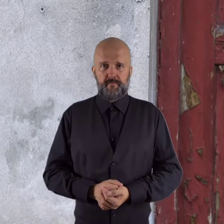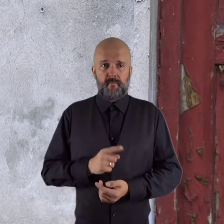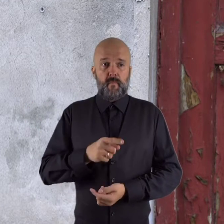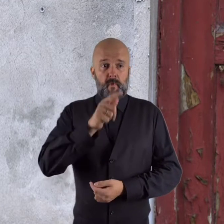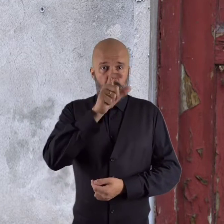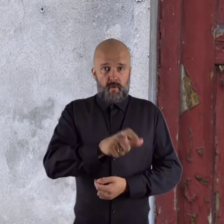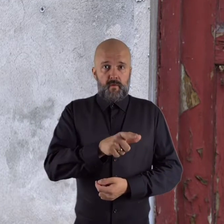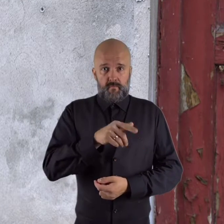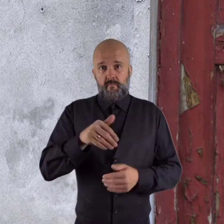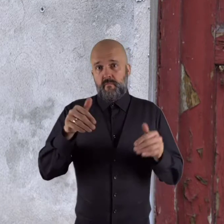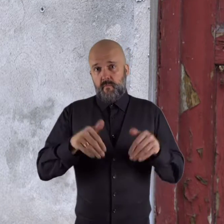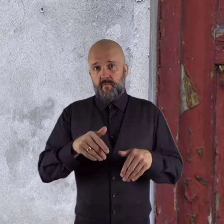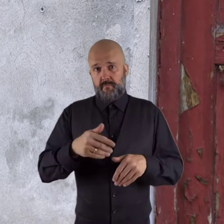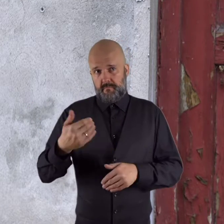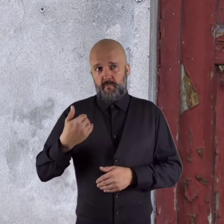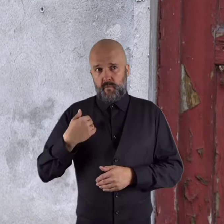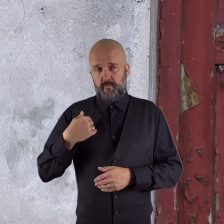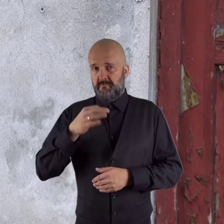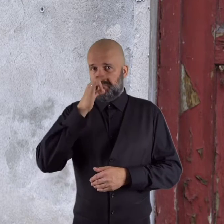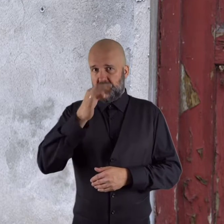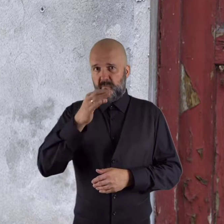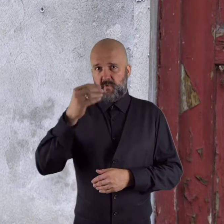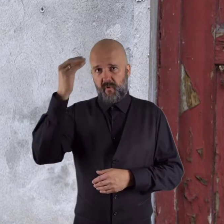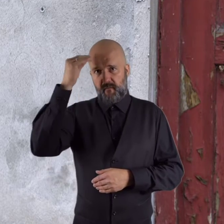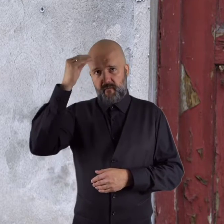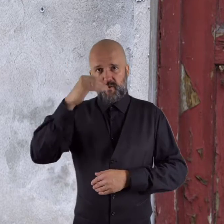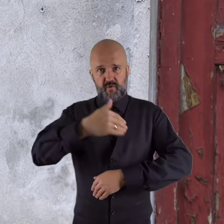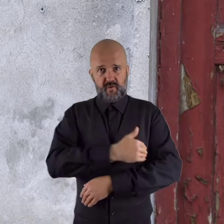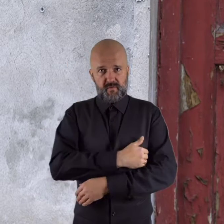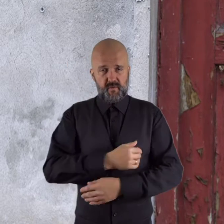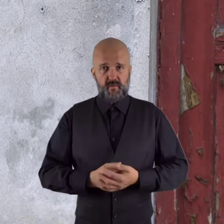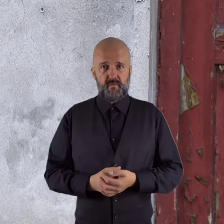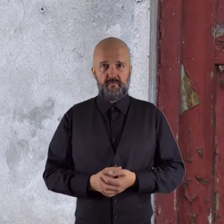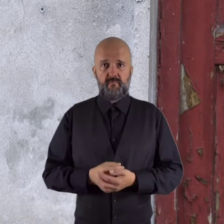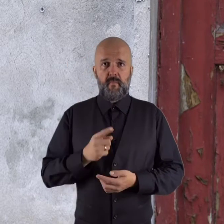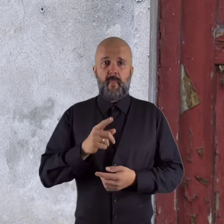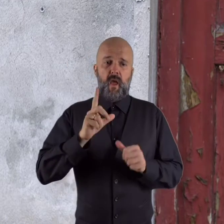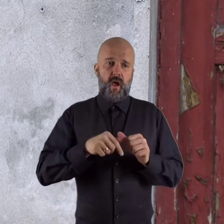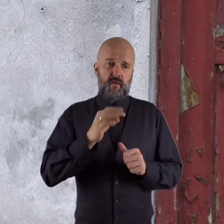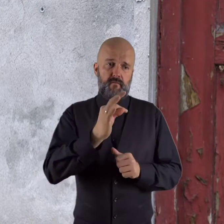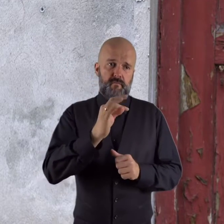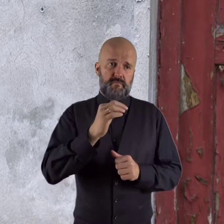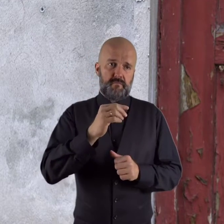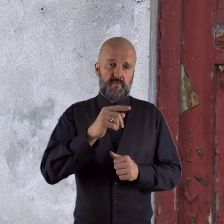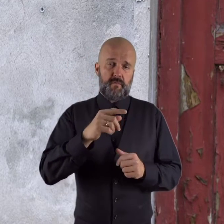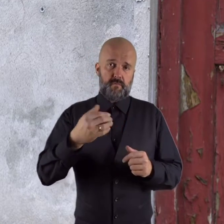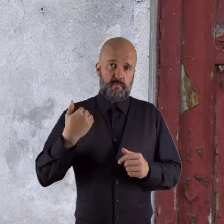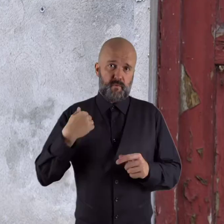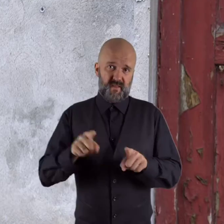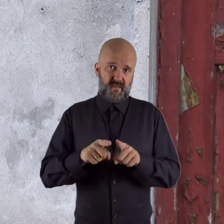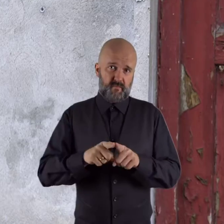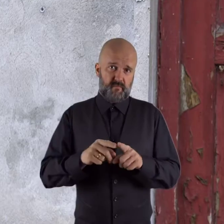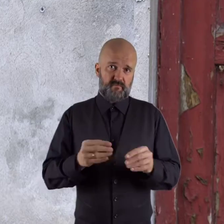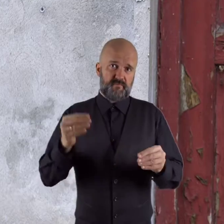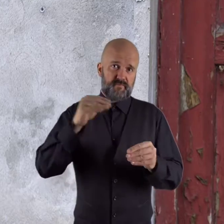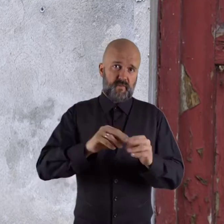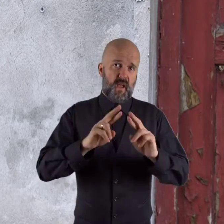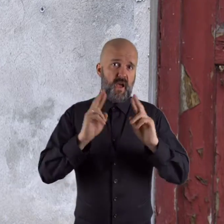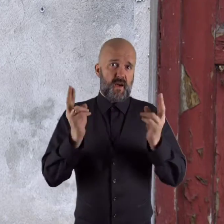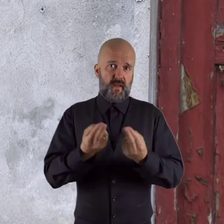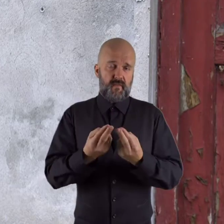Mimo, że Fiszel Fliderblum był nieźle wykształcony, w pewnym momencie swojego życia został radnym miasta Płocka,